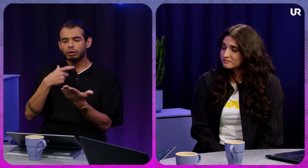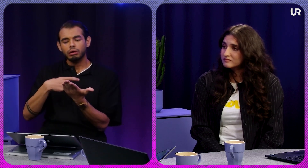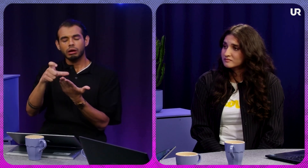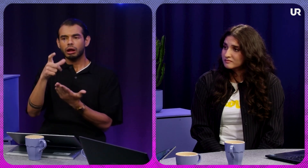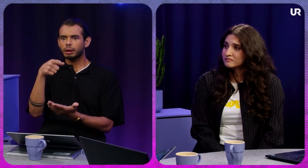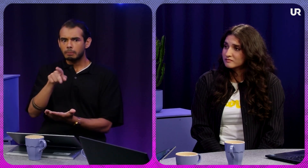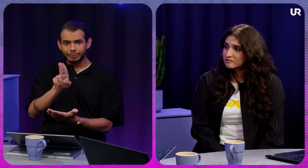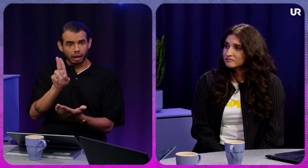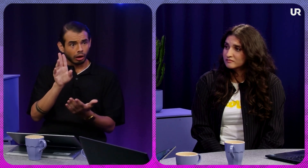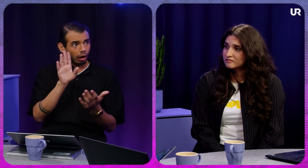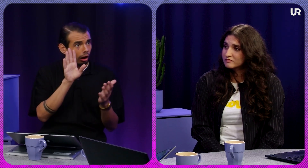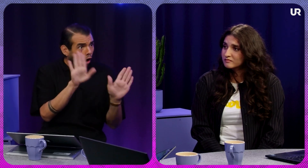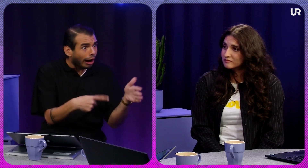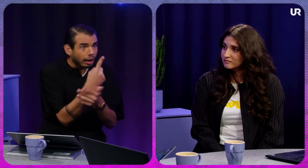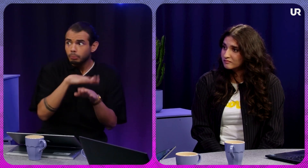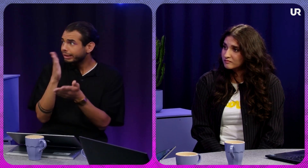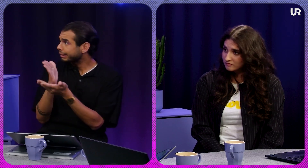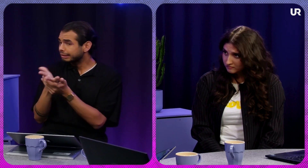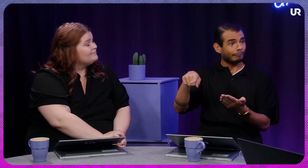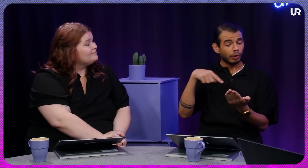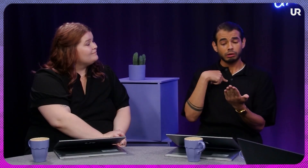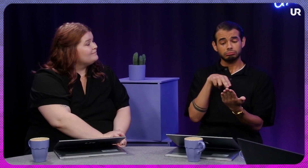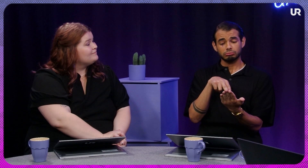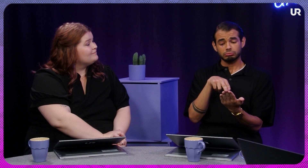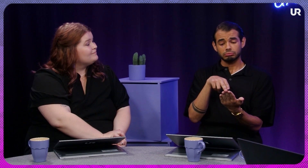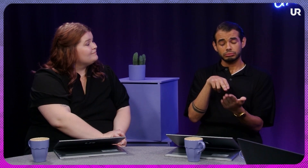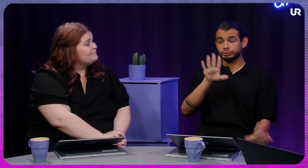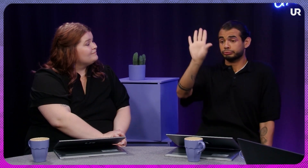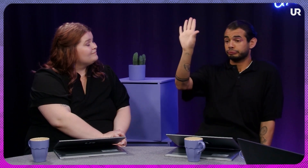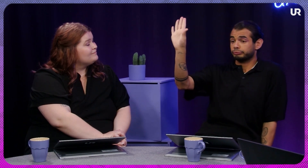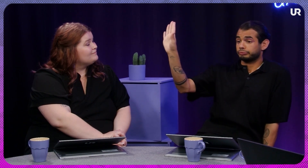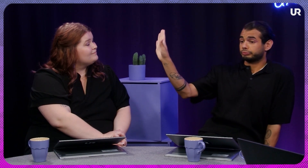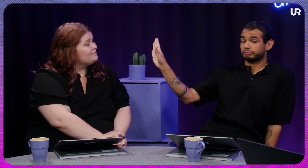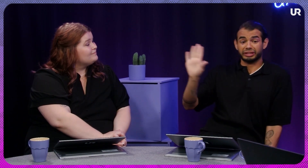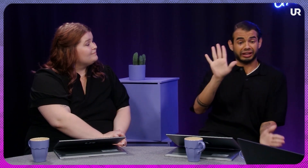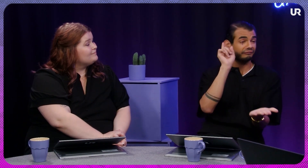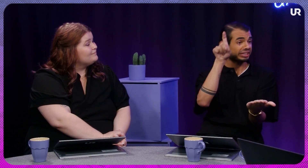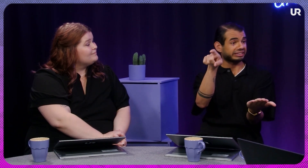Det gör att när man väl ser ett klipp som är sant, tror man inte på det.